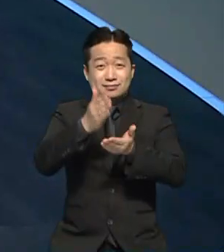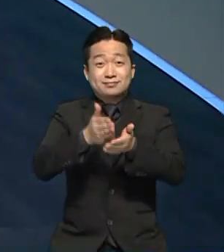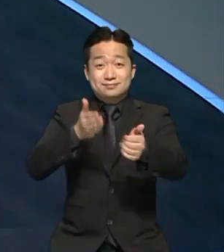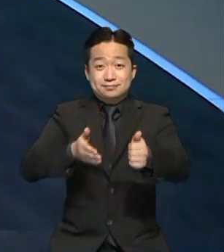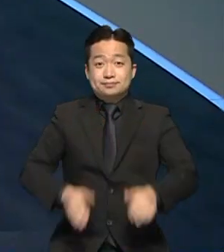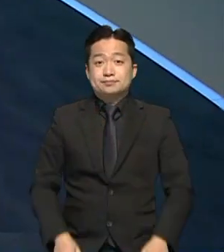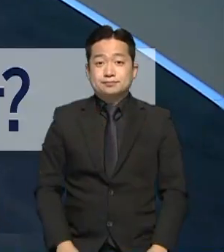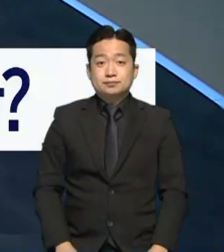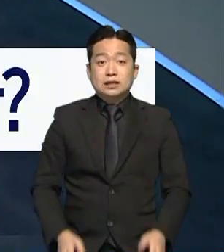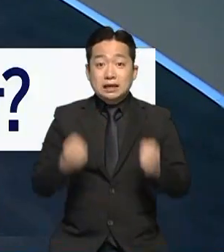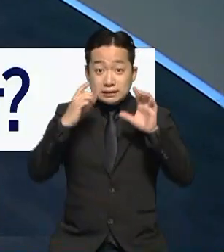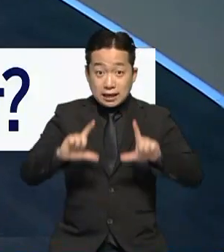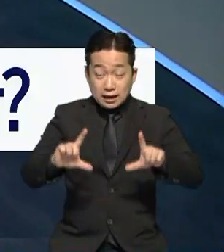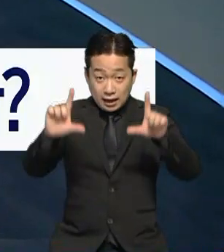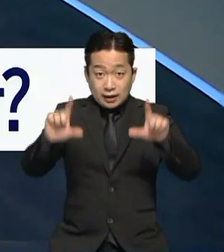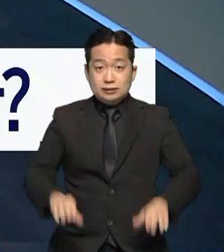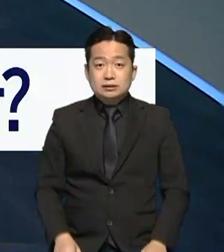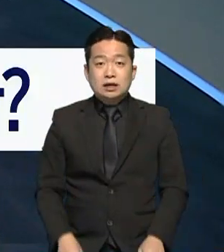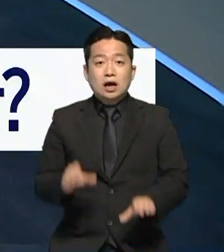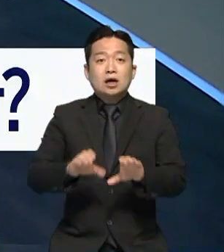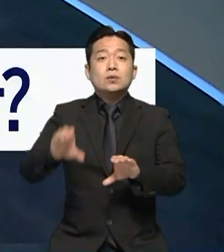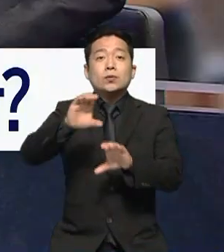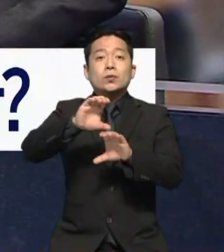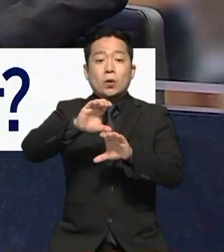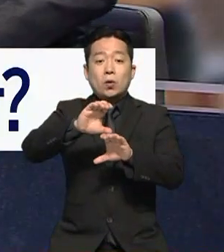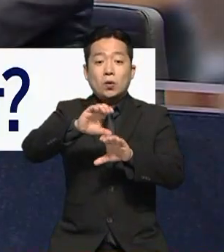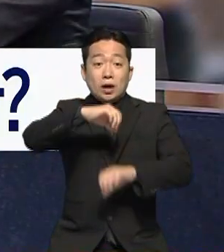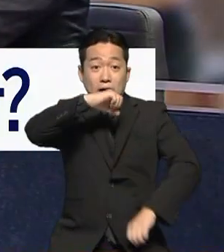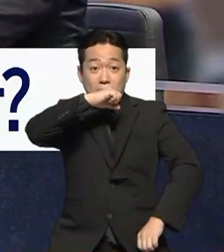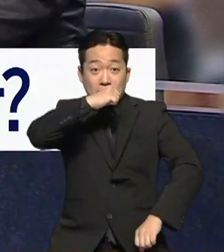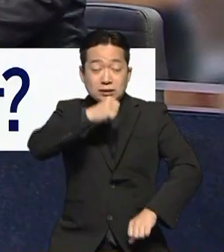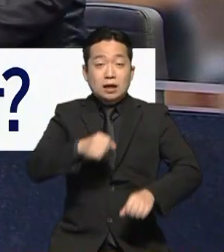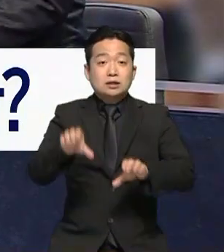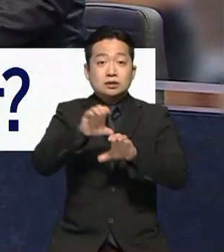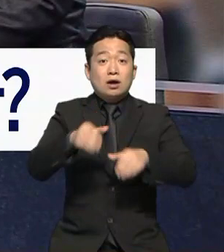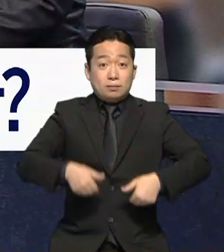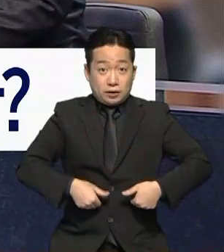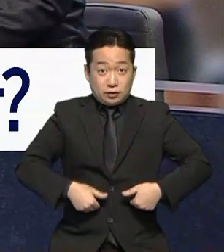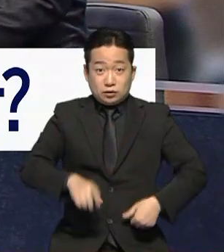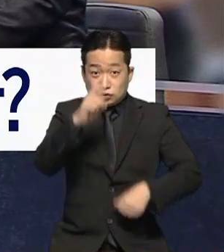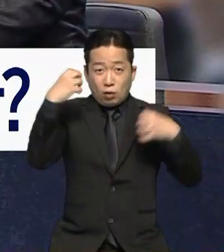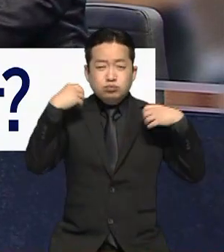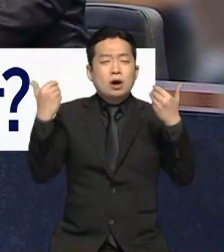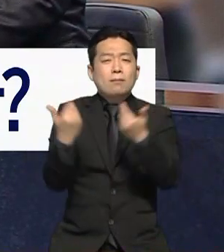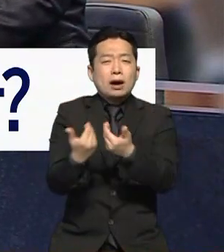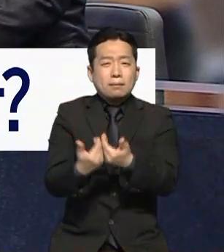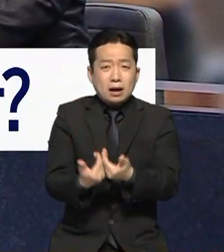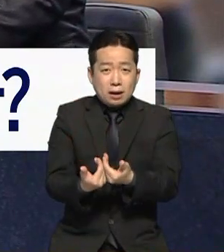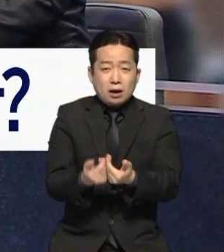(앵커) 새해 들어서도 추경 드라이브를 거셨습니다. 만약 정부가 계속 반대한다면 어떻게 돌파하시겠습니까?